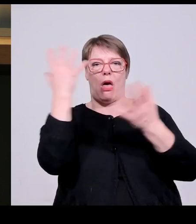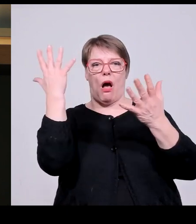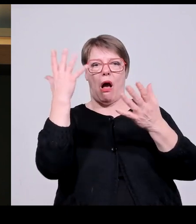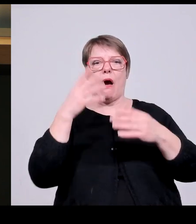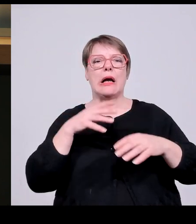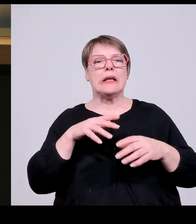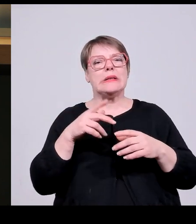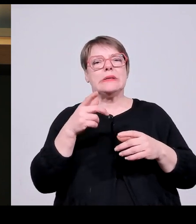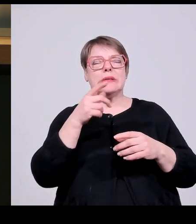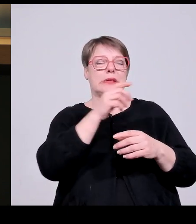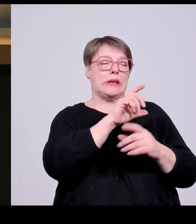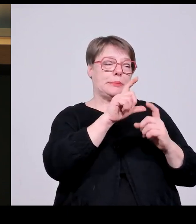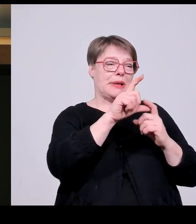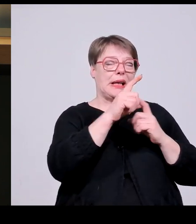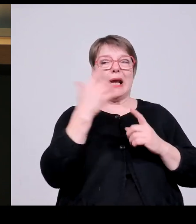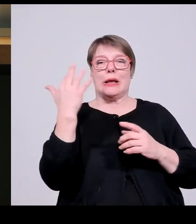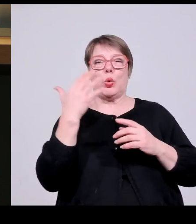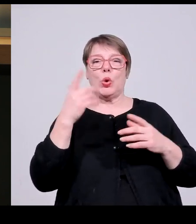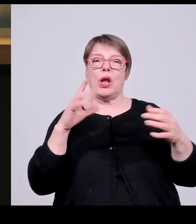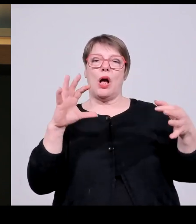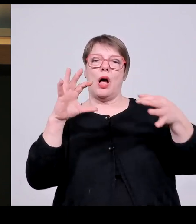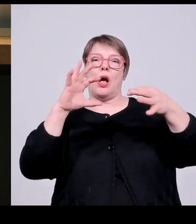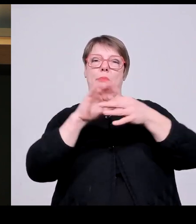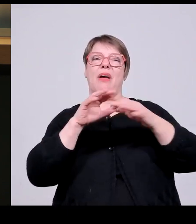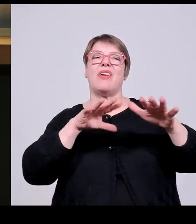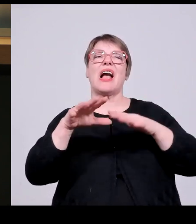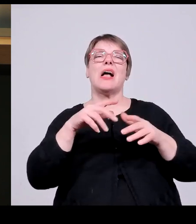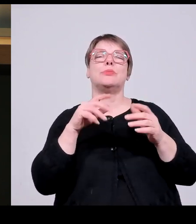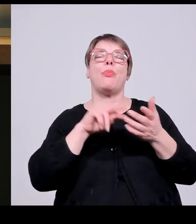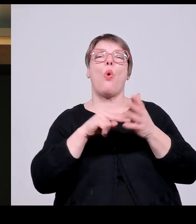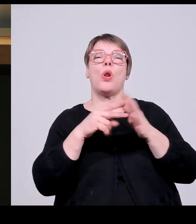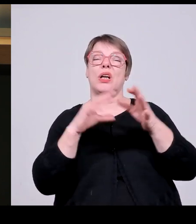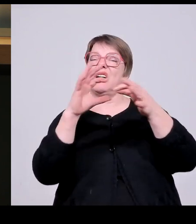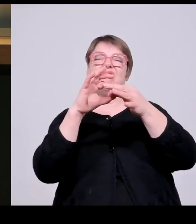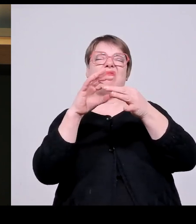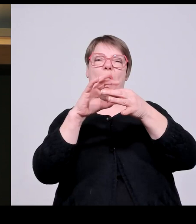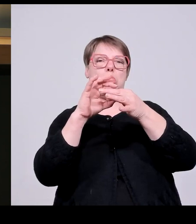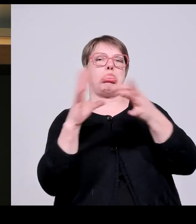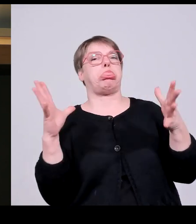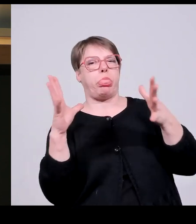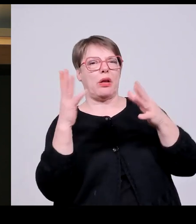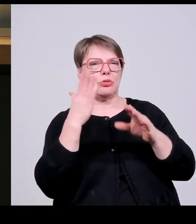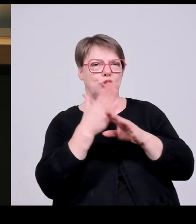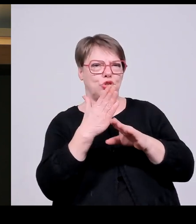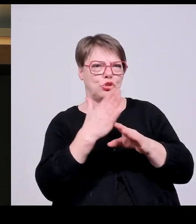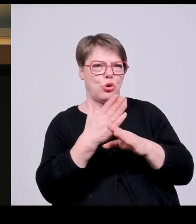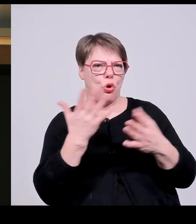deutlich Die Wähler - (Rednerwechsel) Eine Zwischenfrage des Kollegen Zöller(Rednerwechsel) r gerne.(Rednerwechsel)